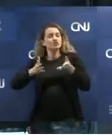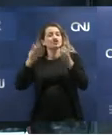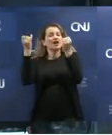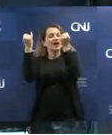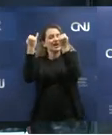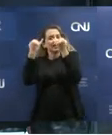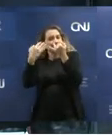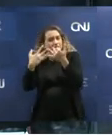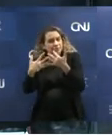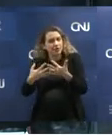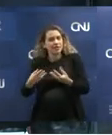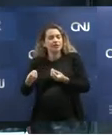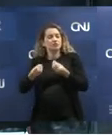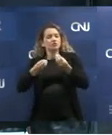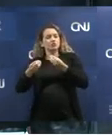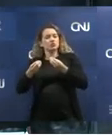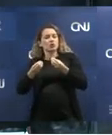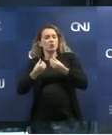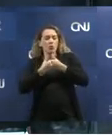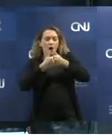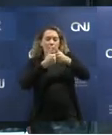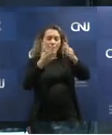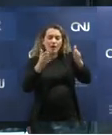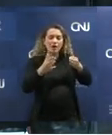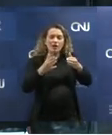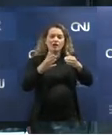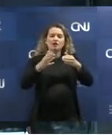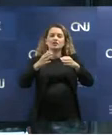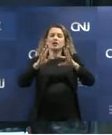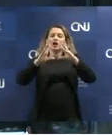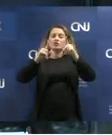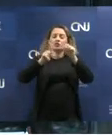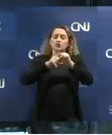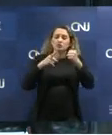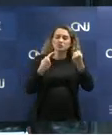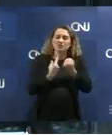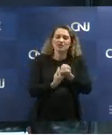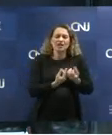e ao público que, muitas e muitas vezes, todos nós aqui, sem exceção,